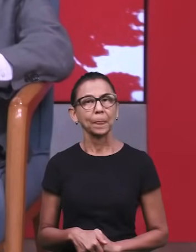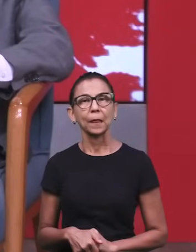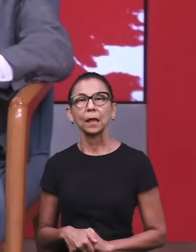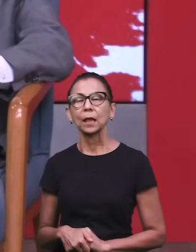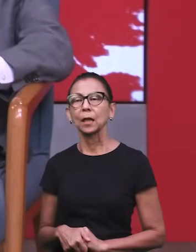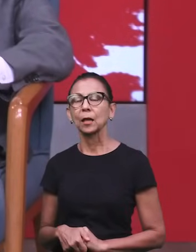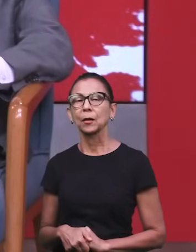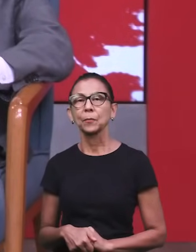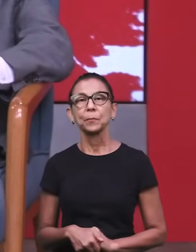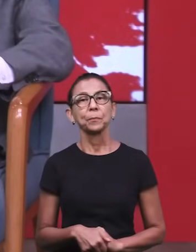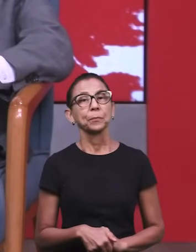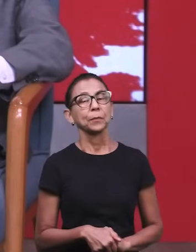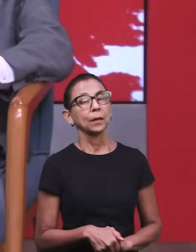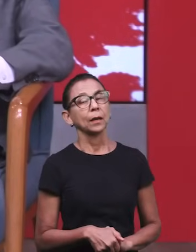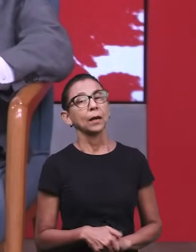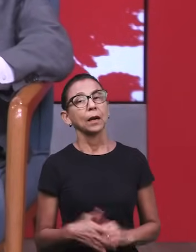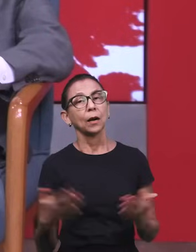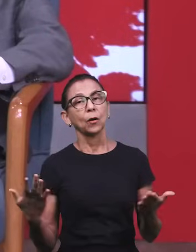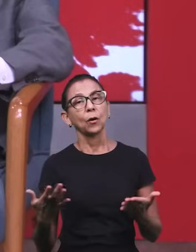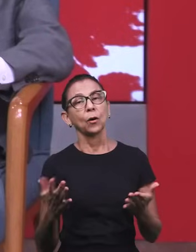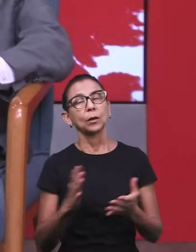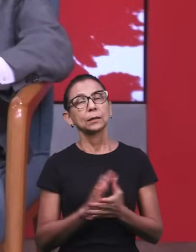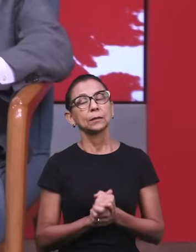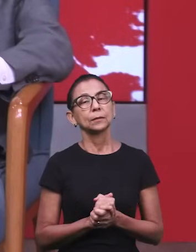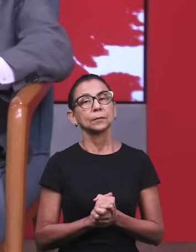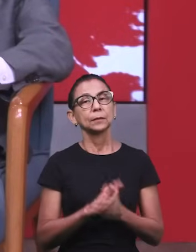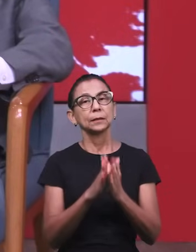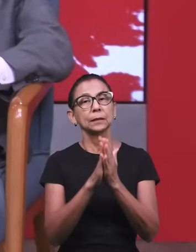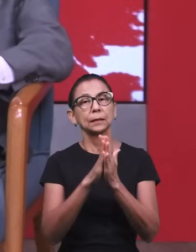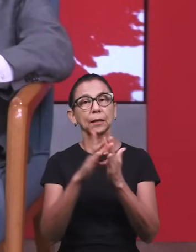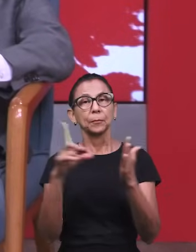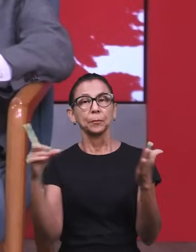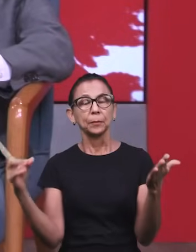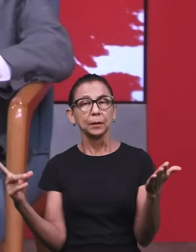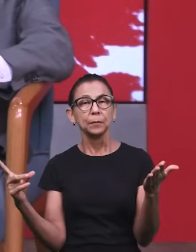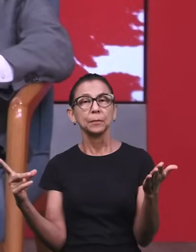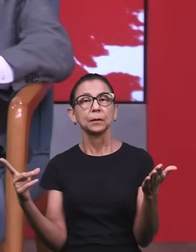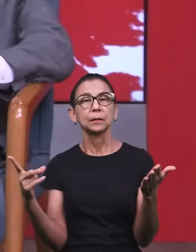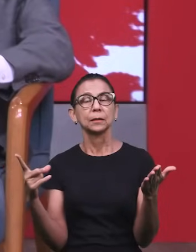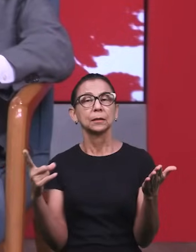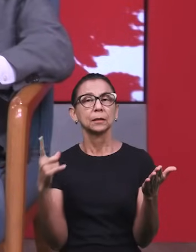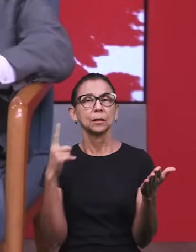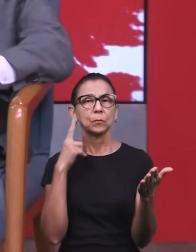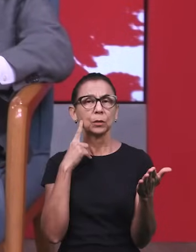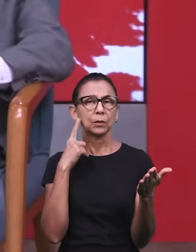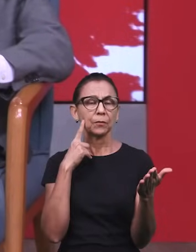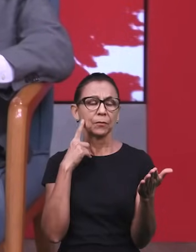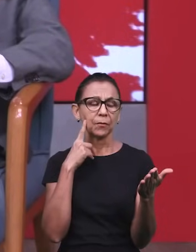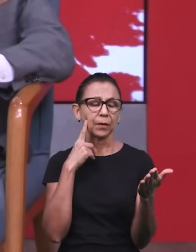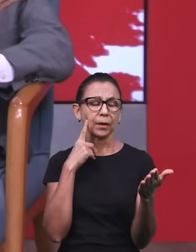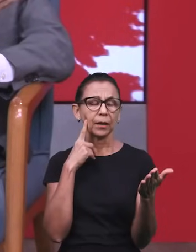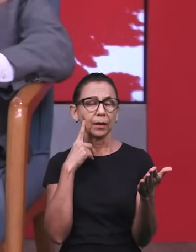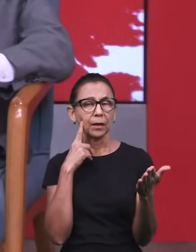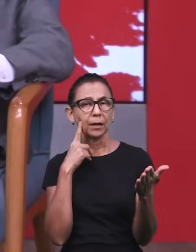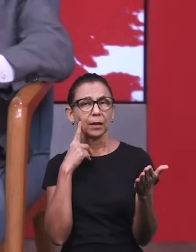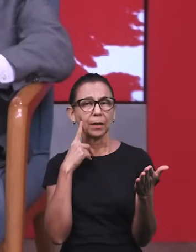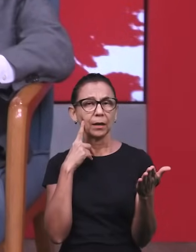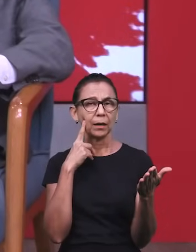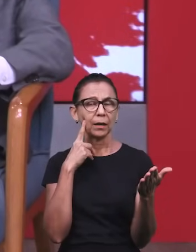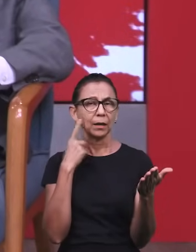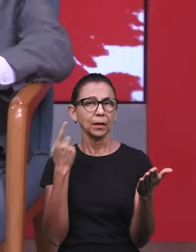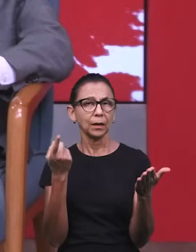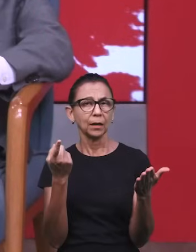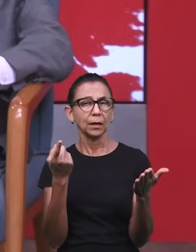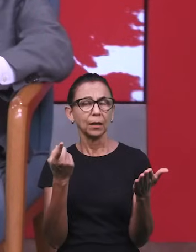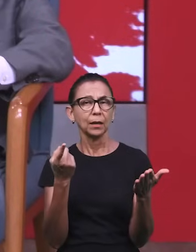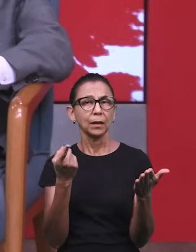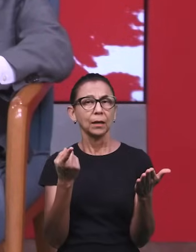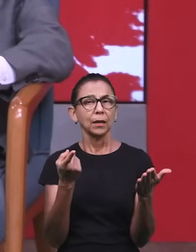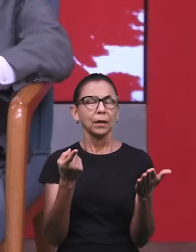para a palavra de uma forma diferente as pessoas perguntam isso foi tratado no no no Trombetas e